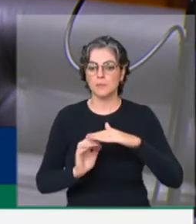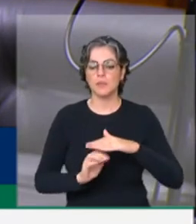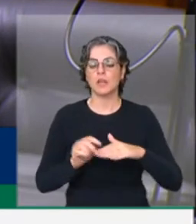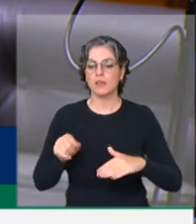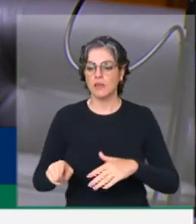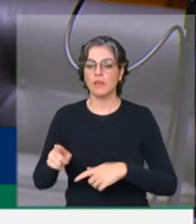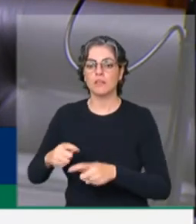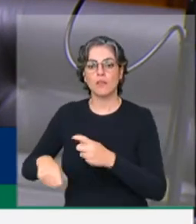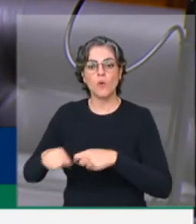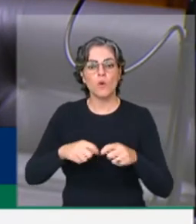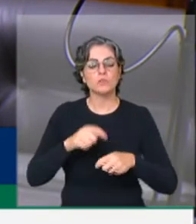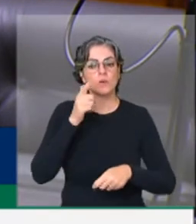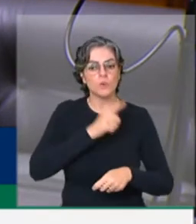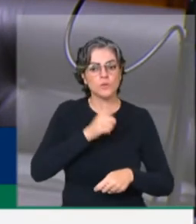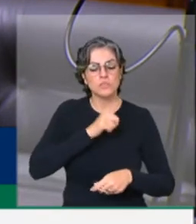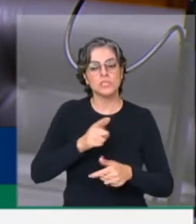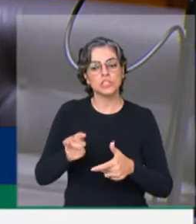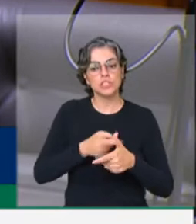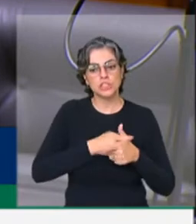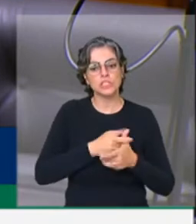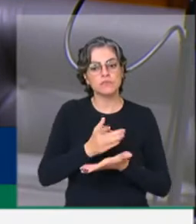DÍ VIDAS. SUSPENSÃO DE CONTRATO DE TRABALHO,